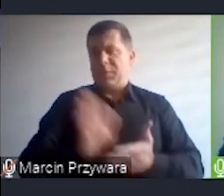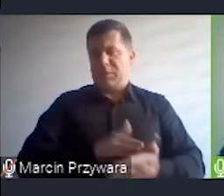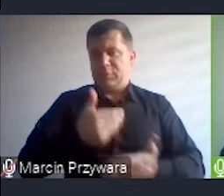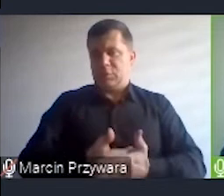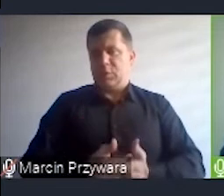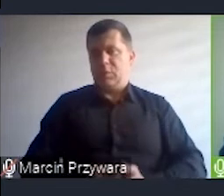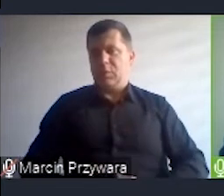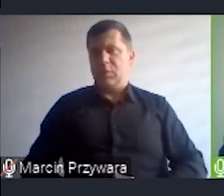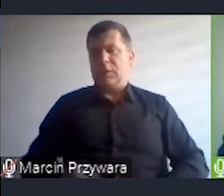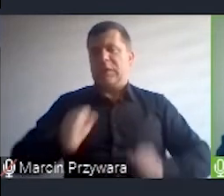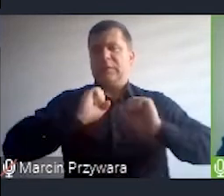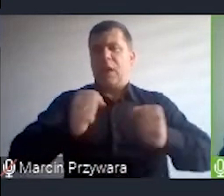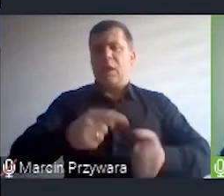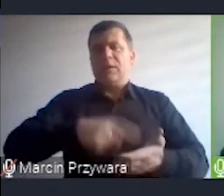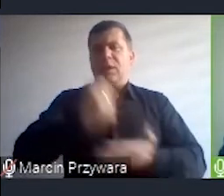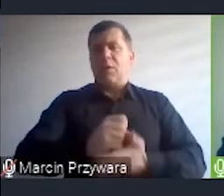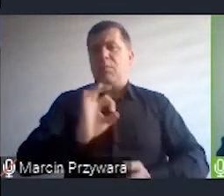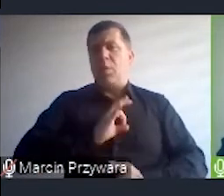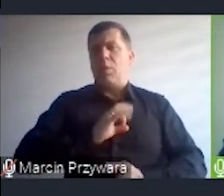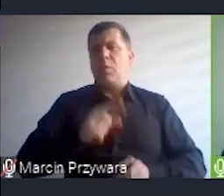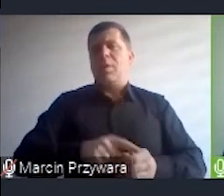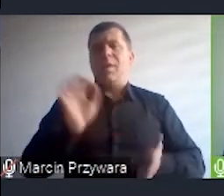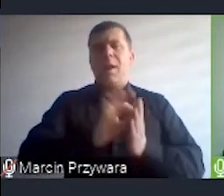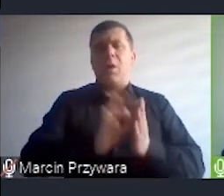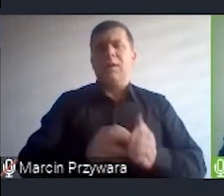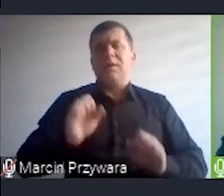to działalnością statutową mojej firmy jest po prostu regularna działalność zarobkowa.